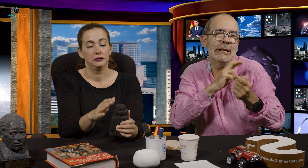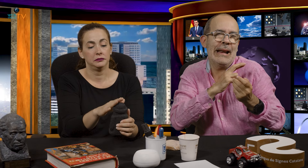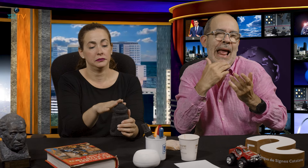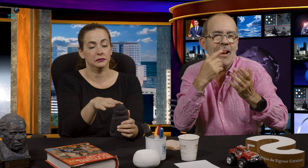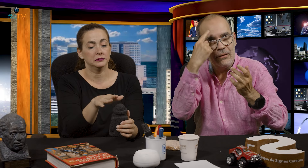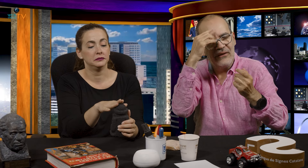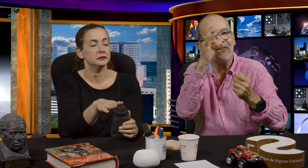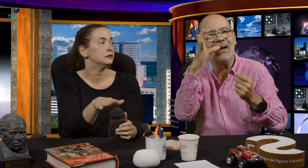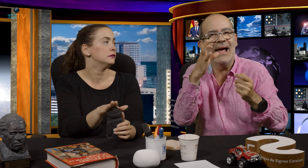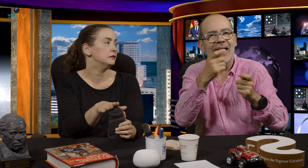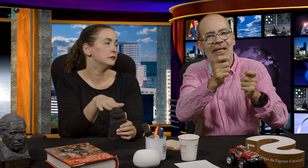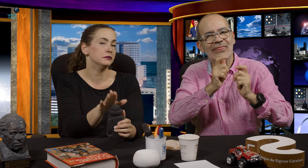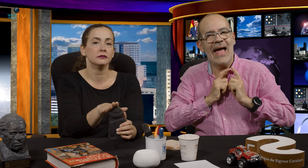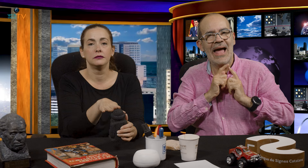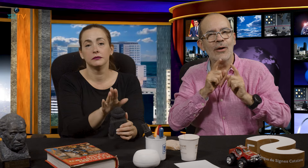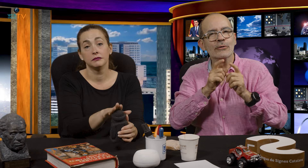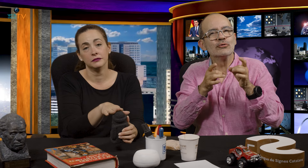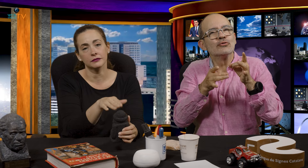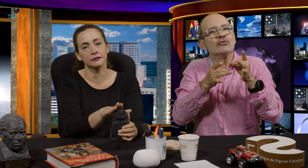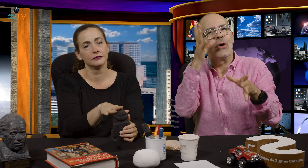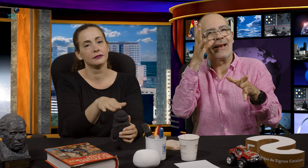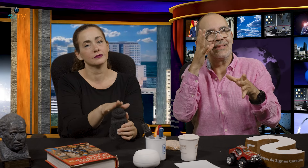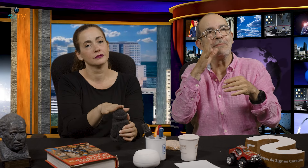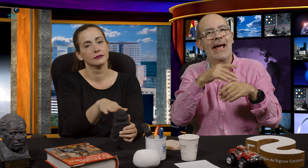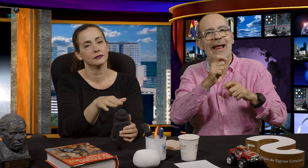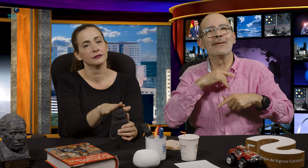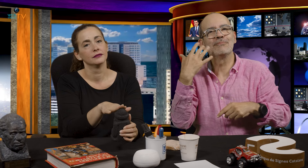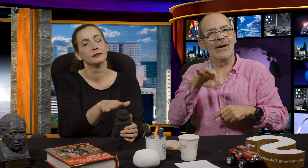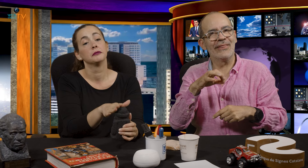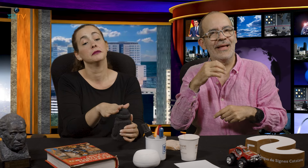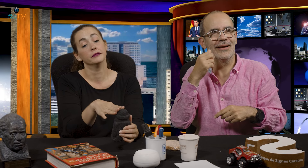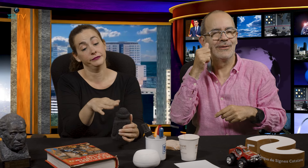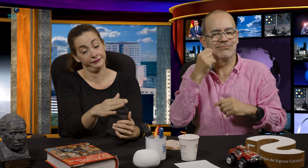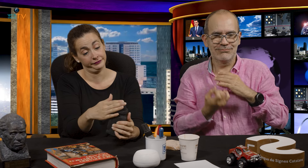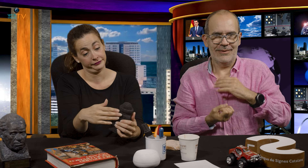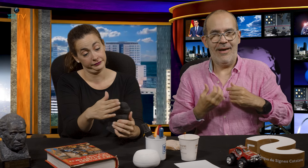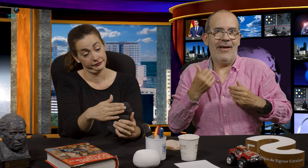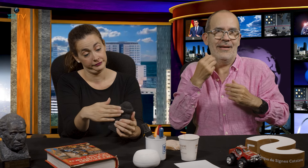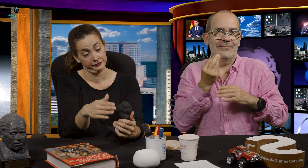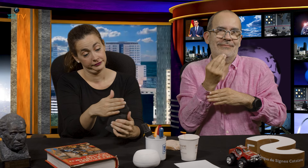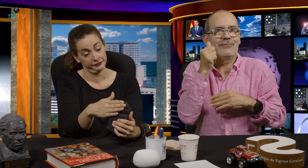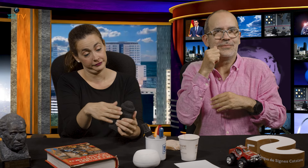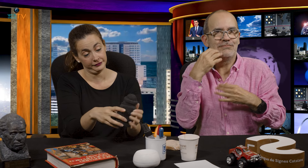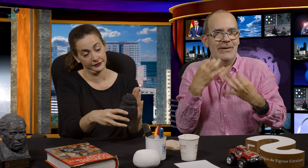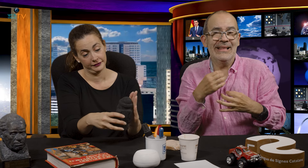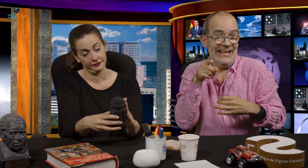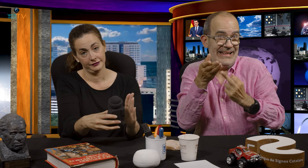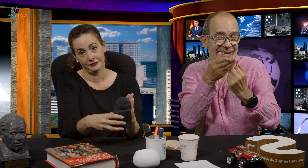Le adjudican un valor religioso y de fortuna para poder conseguir el cometido de ser padres.